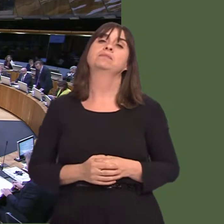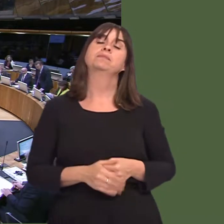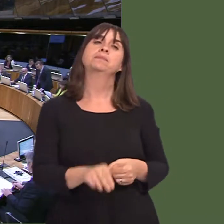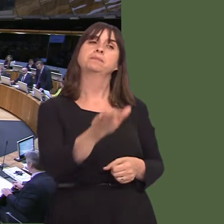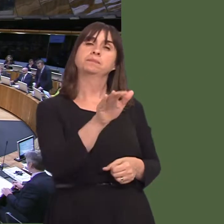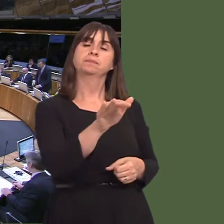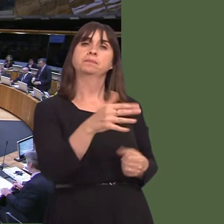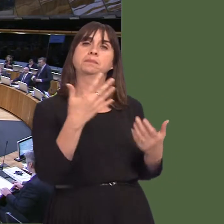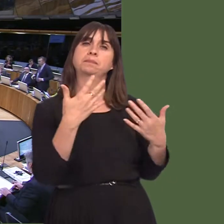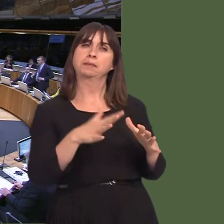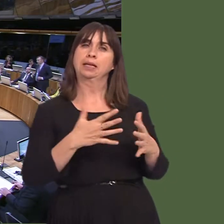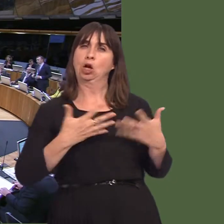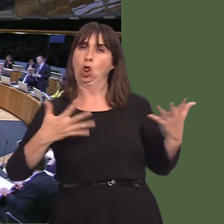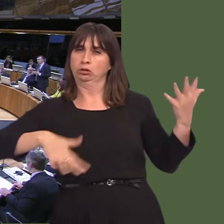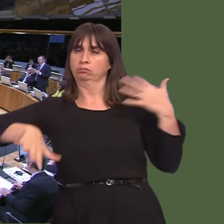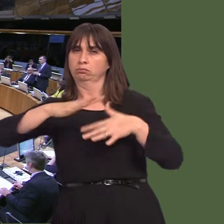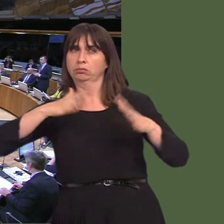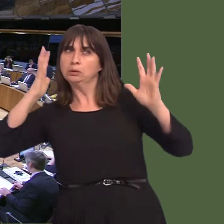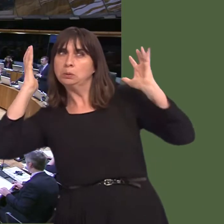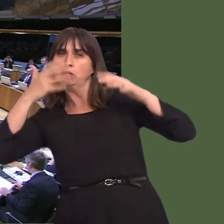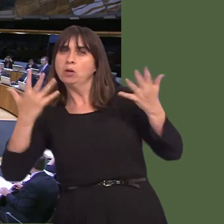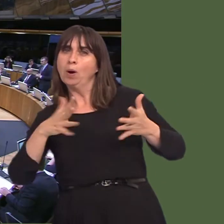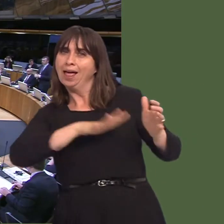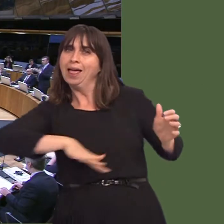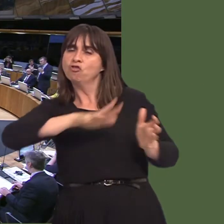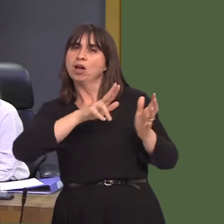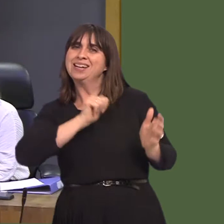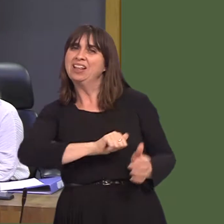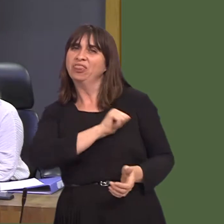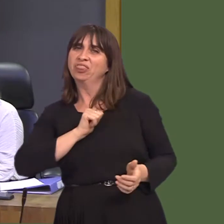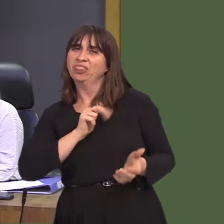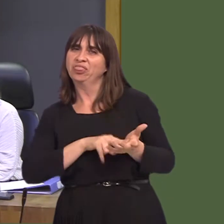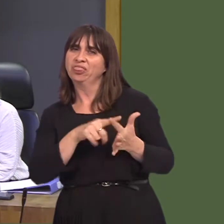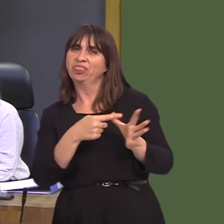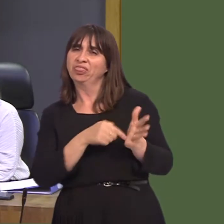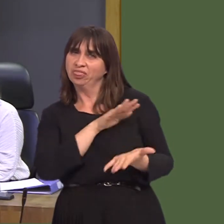syniad posibl i eithrio gorsaf Castell-nedd o'r prif lein reilffordd wrth adeiladu lein newydd.